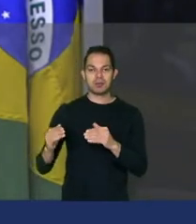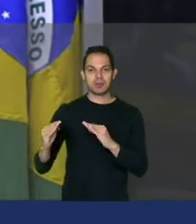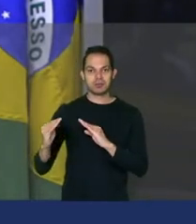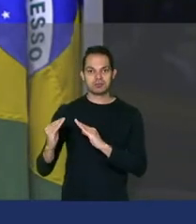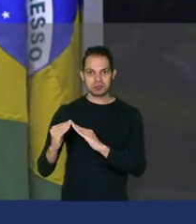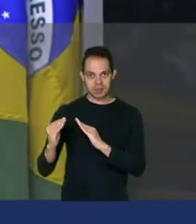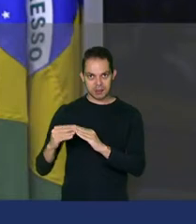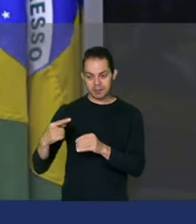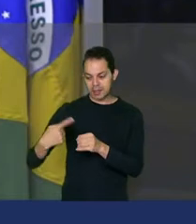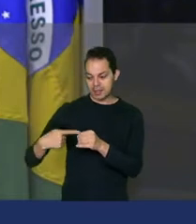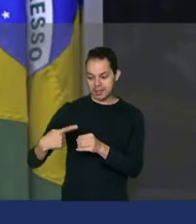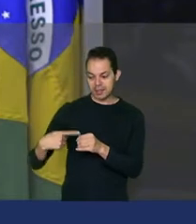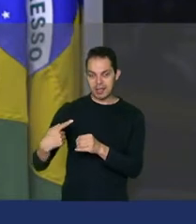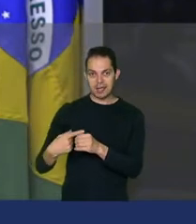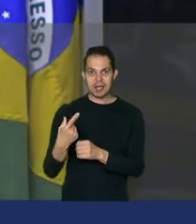DO POVO DE SEROPÉDICA NÃO SER ROUBADO E NÃO TER QUE